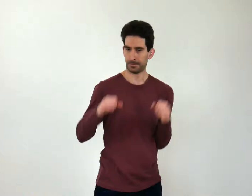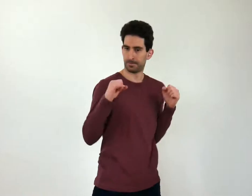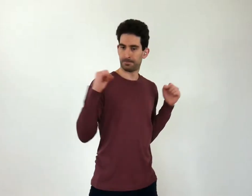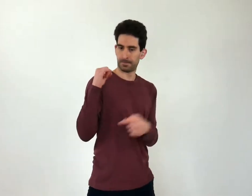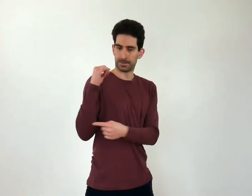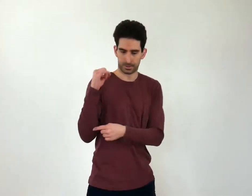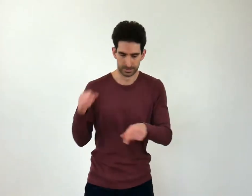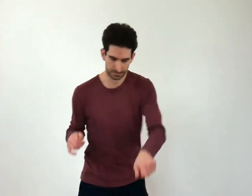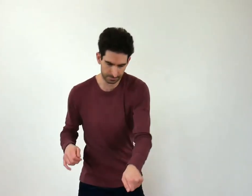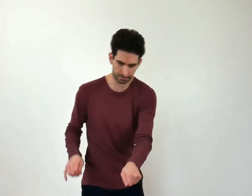*Cuisse de poulet*